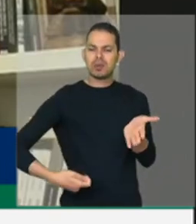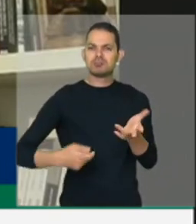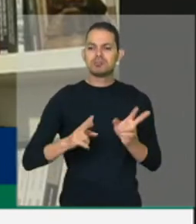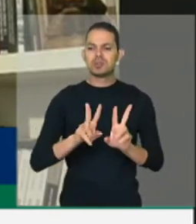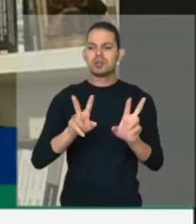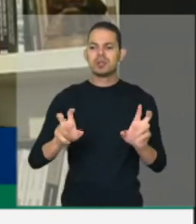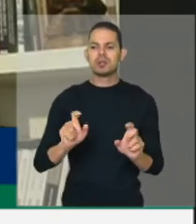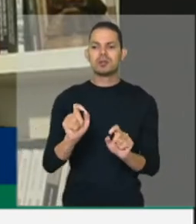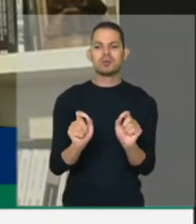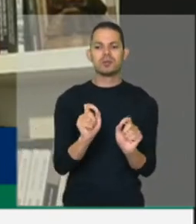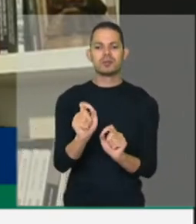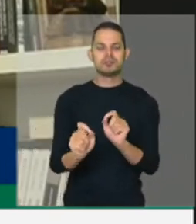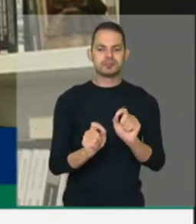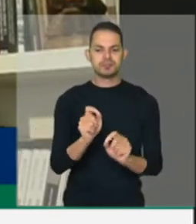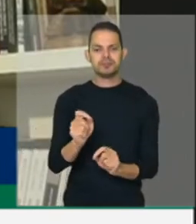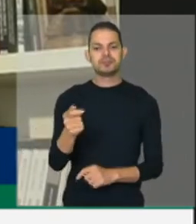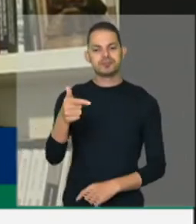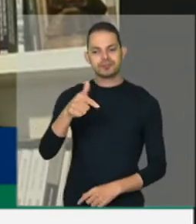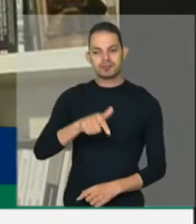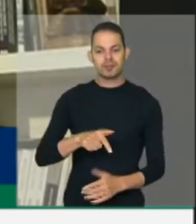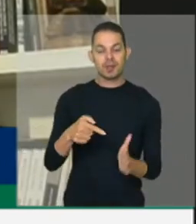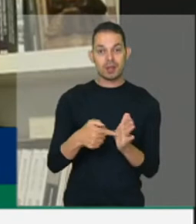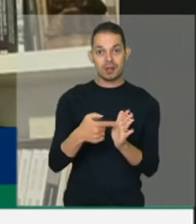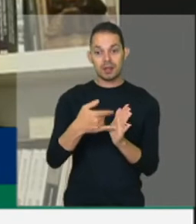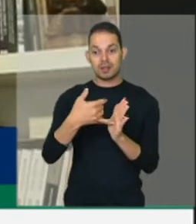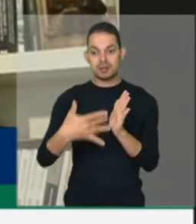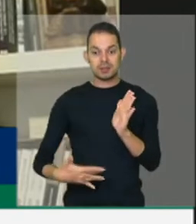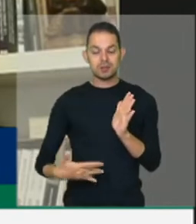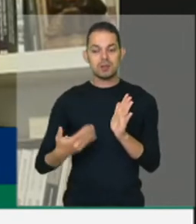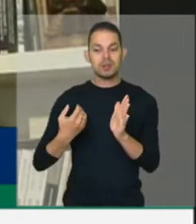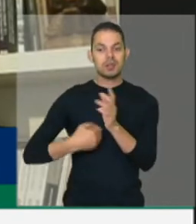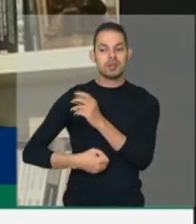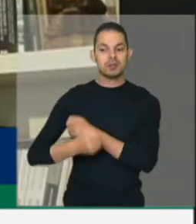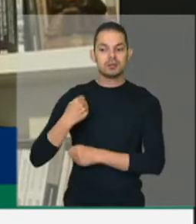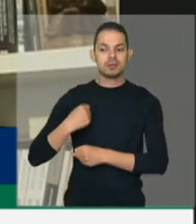RICA... ONDE FALA... QUE... QUE MAIS UMA VEZ COMO FOI ANO PASSADO, O DIA MUNDO RAILA DA SAÚDE NÃO É UM DIA DE